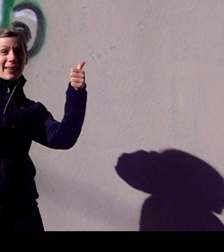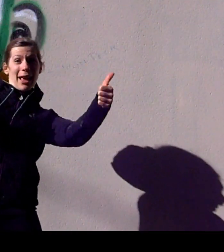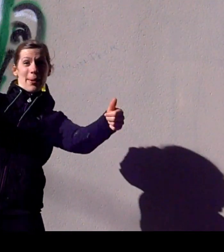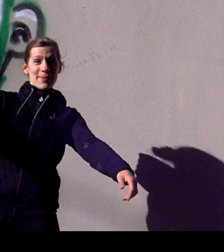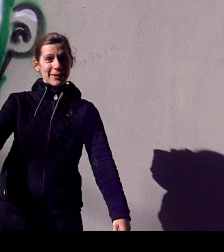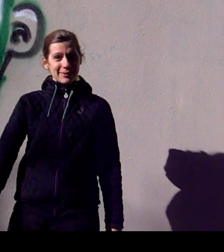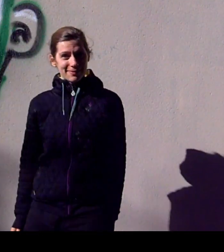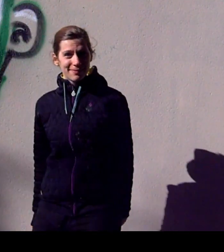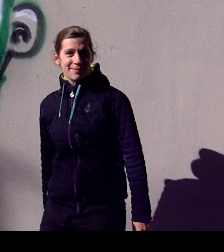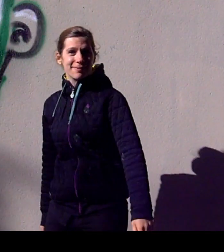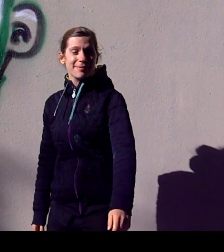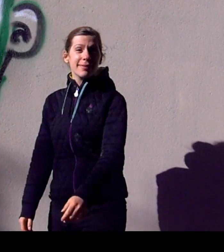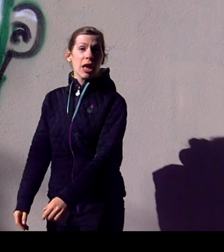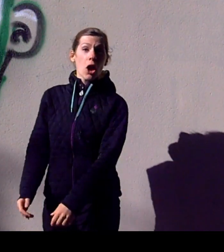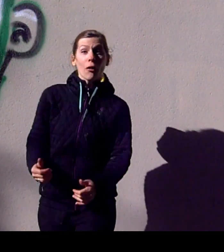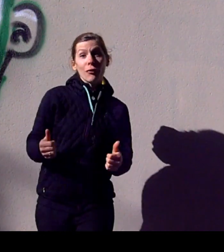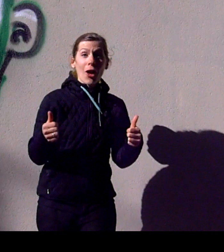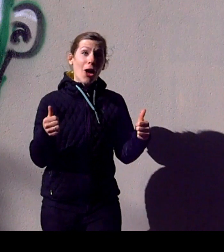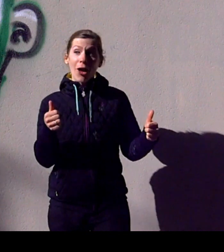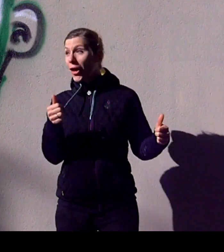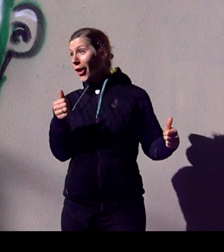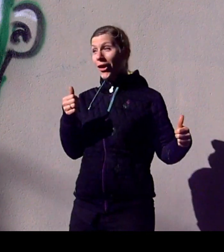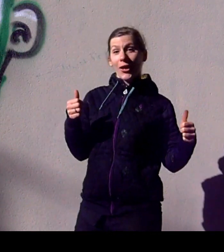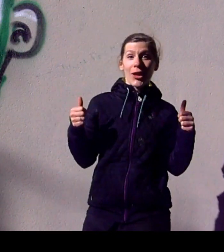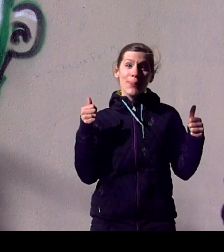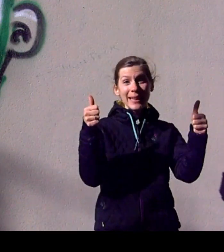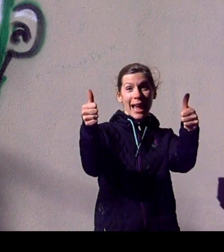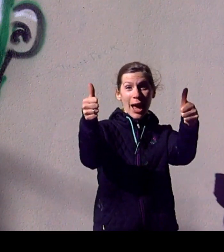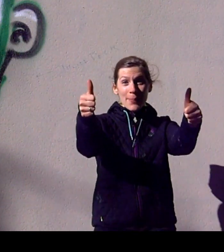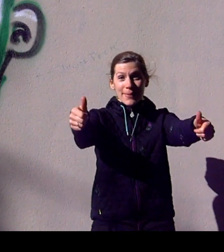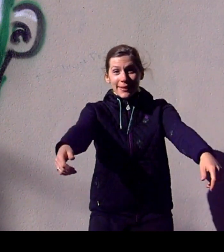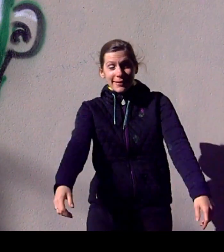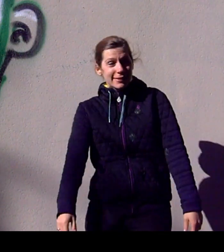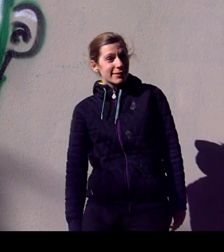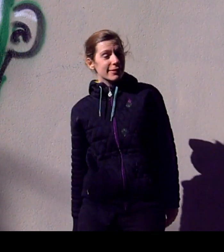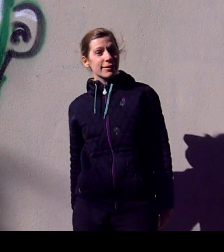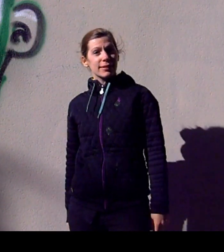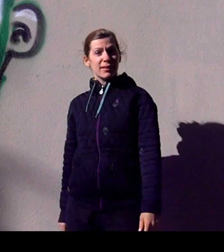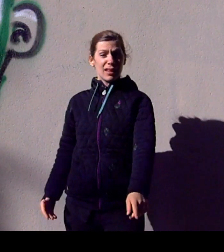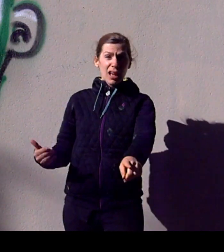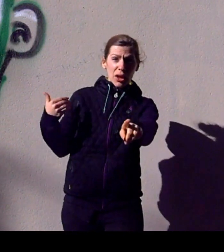Formidable